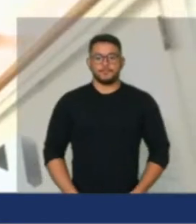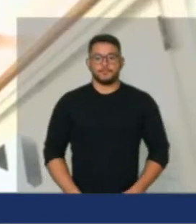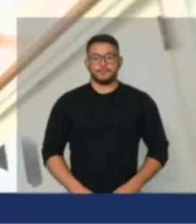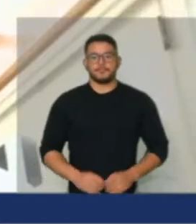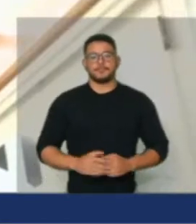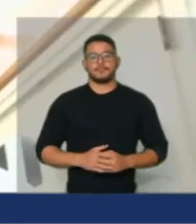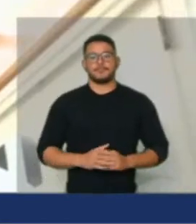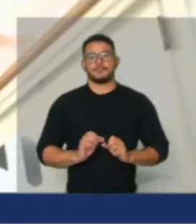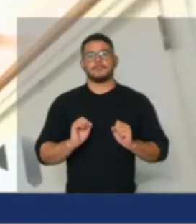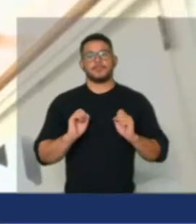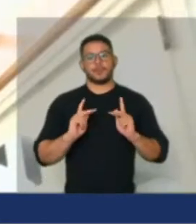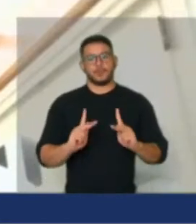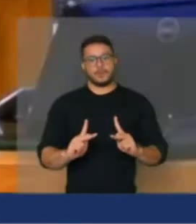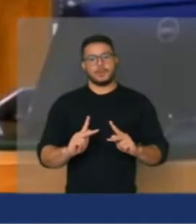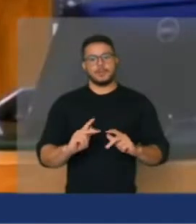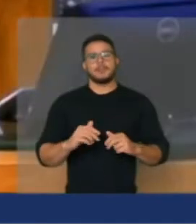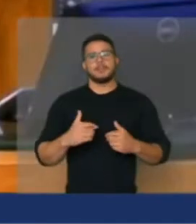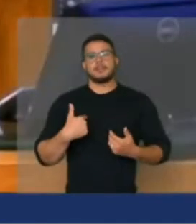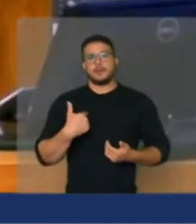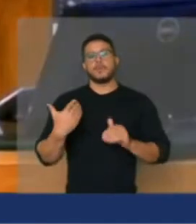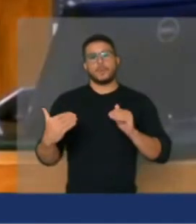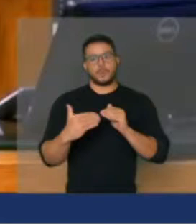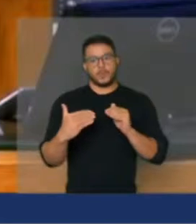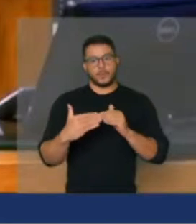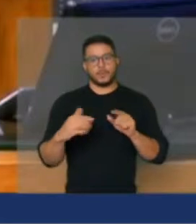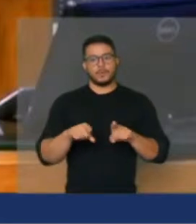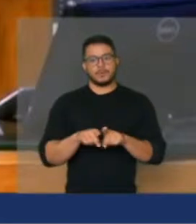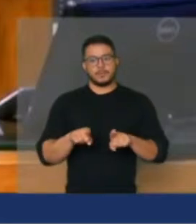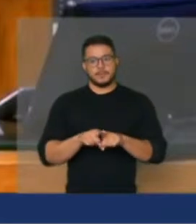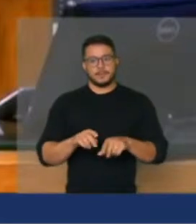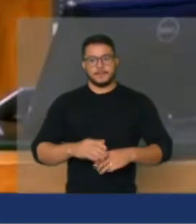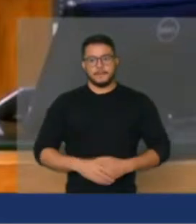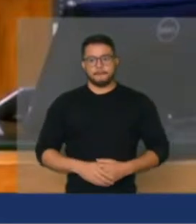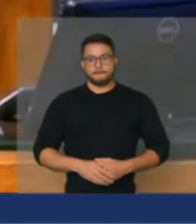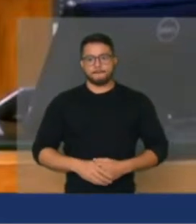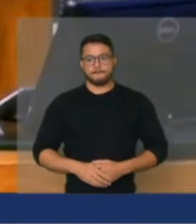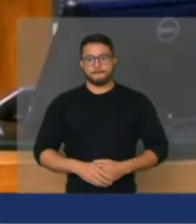PRONTO, VAMOS VOTAR. SÓ VOU OUVIR UM MINUTO O DEPUTADO IVAN VALENTE. -- [DEPUTADA]: MUITO